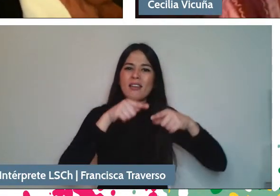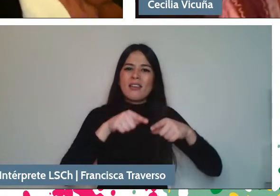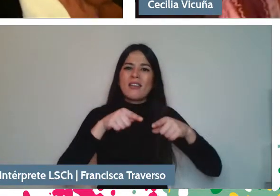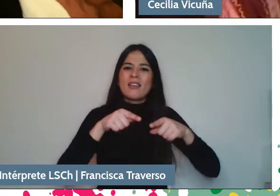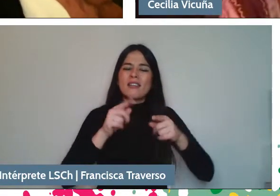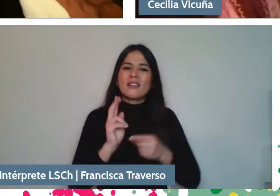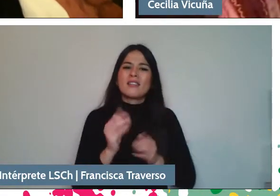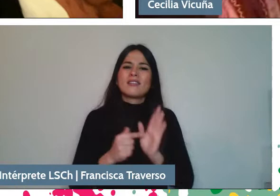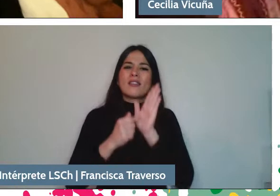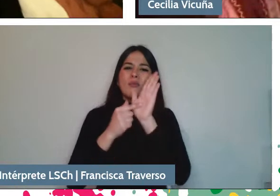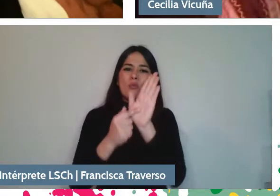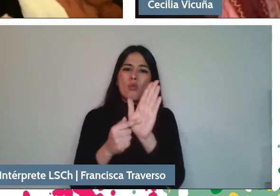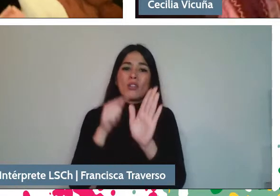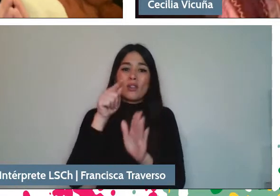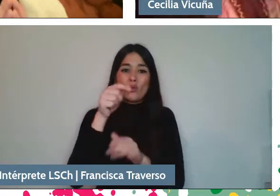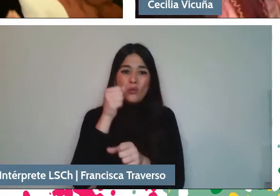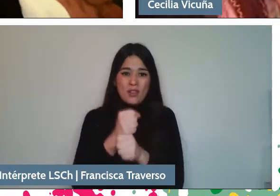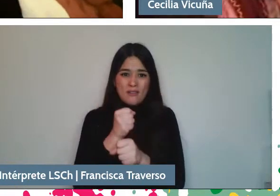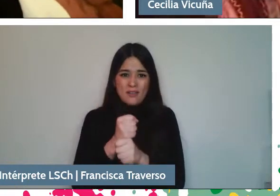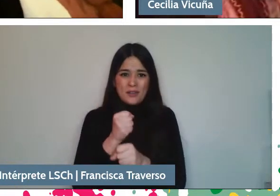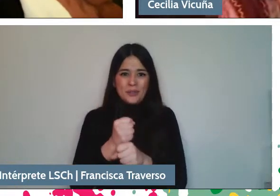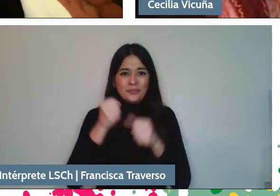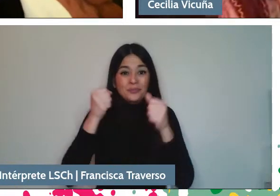Entonces, si pudieras hablar de esa experiencia